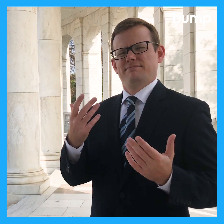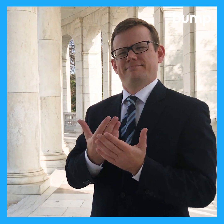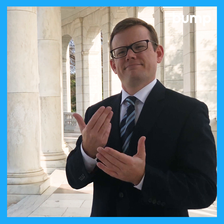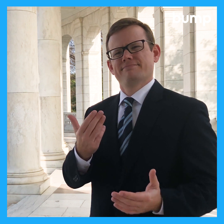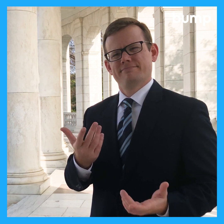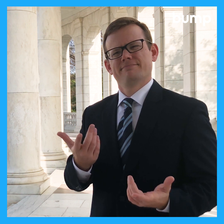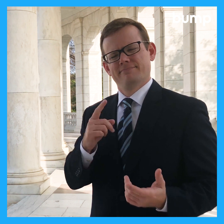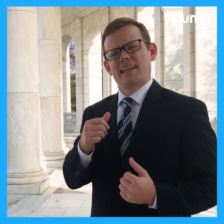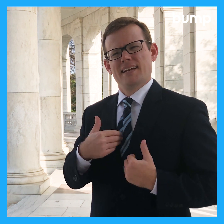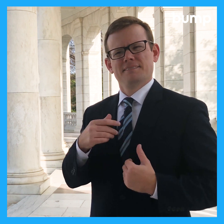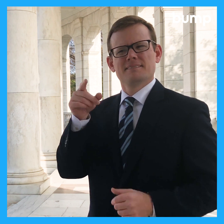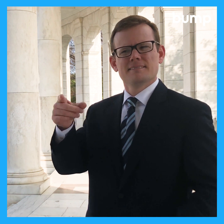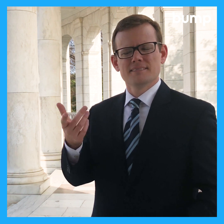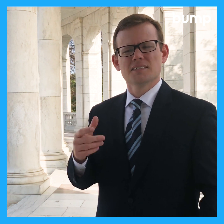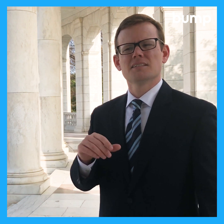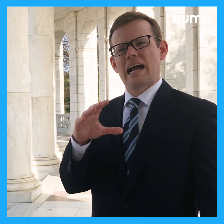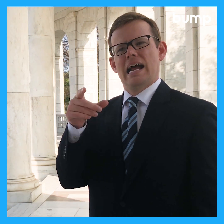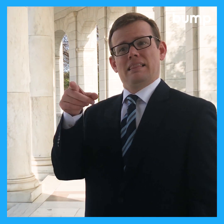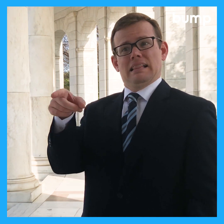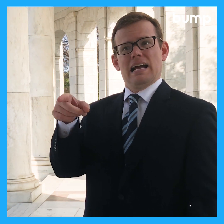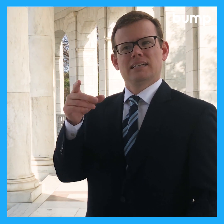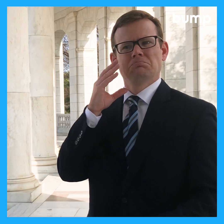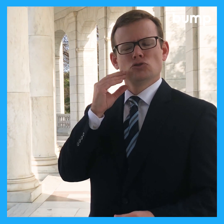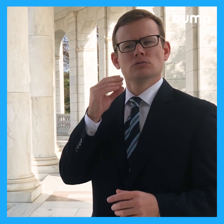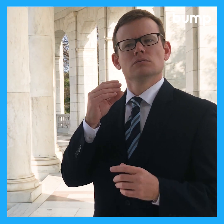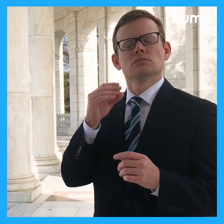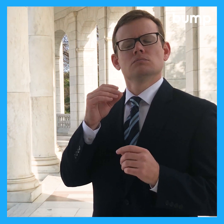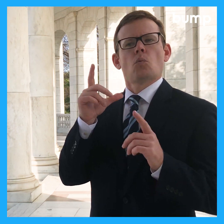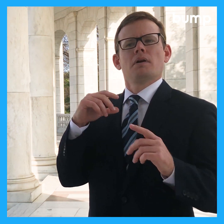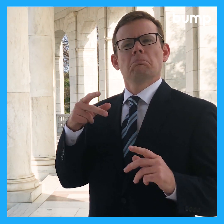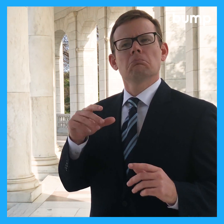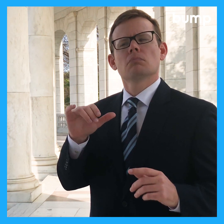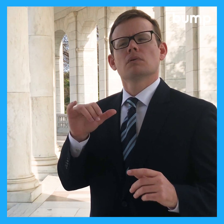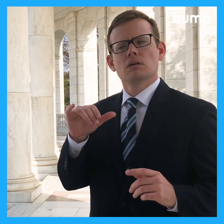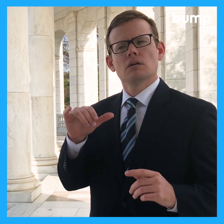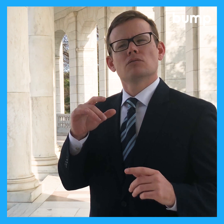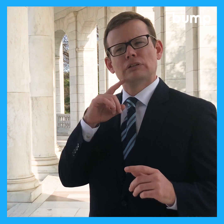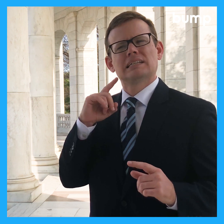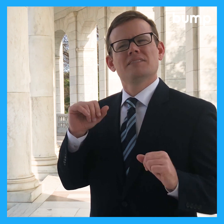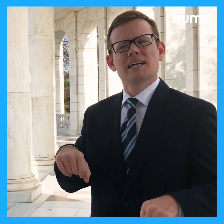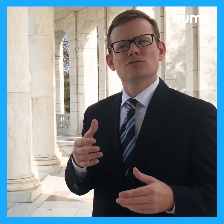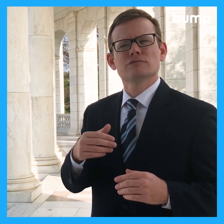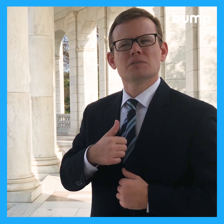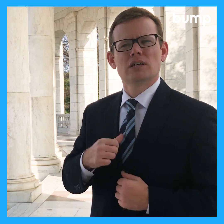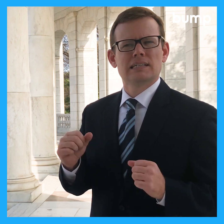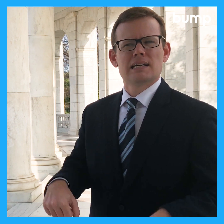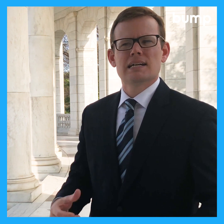Eso me demuestra que realmente hay sordos que son soldados en este mundo. Y esa experiencia me demostró el hecho de que las personas sordas realmente pueden servir en el ejército. Claro que pueden.